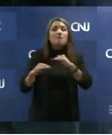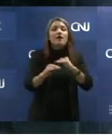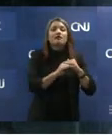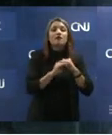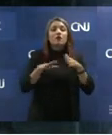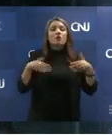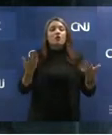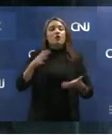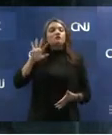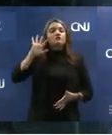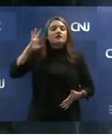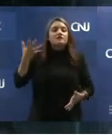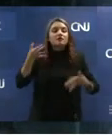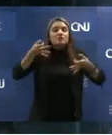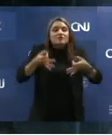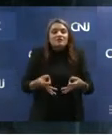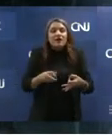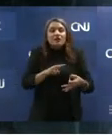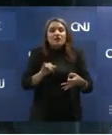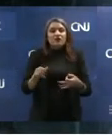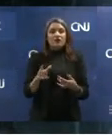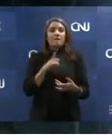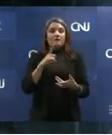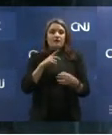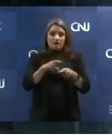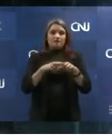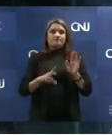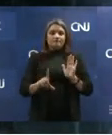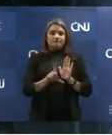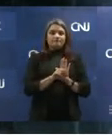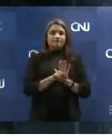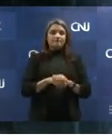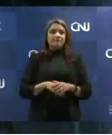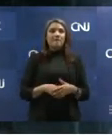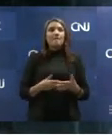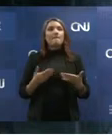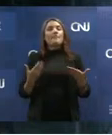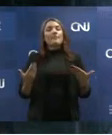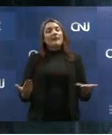a se dar a partir dessas normas legais. E aí eu chamo atenção aqui para o fato